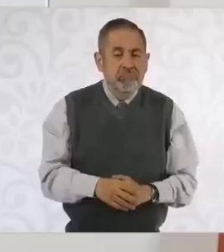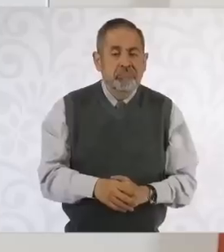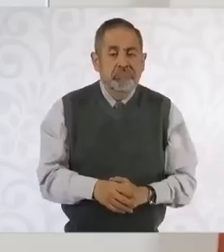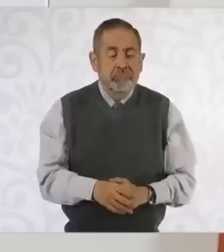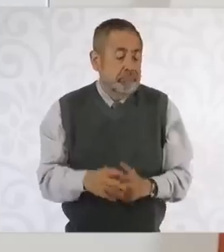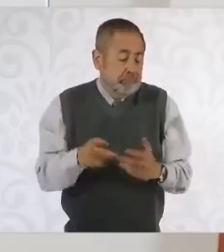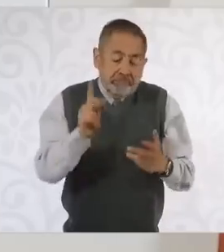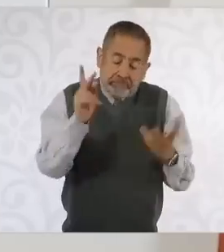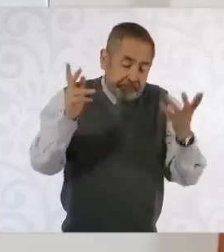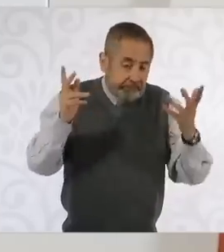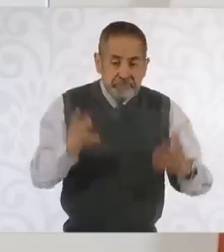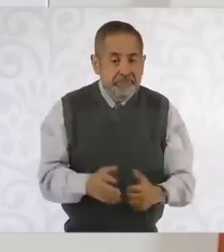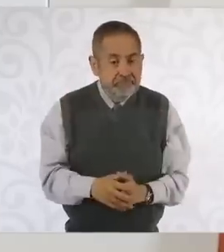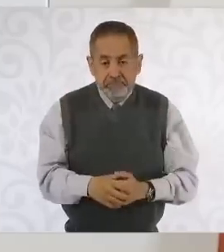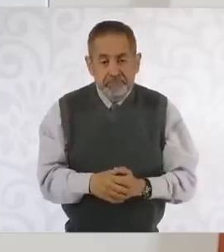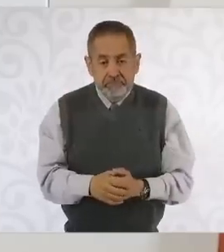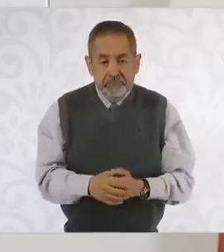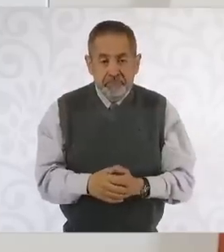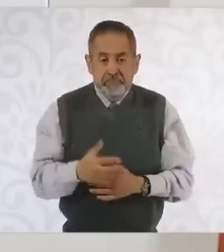pero lo que nos queda es la denuncia